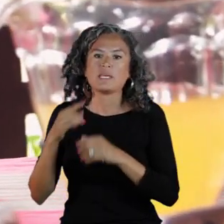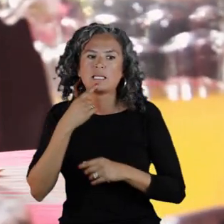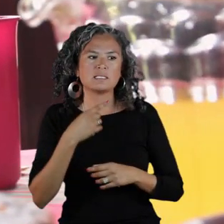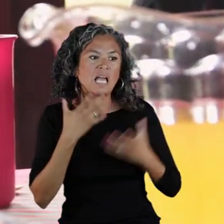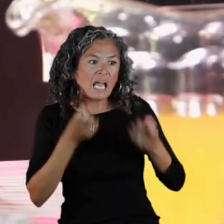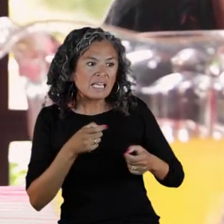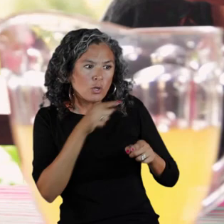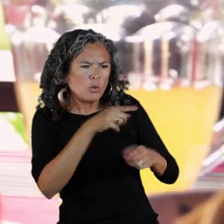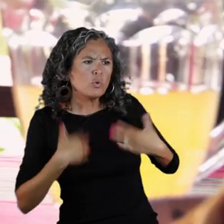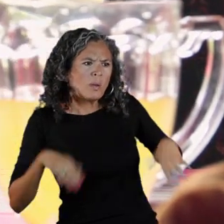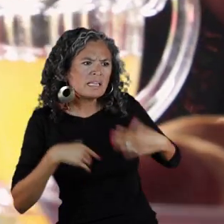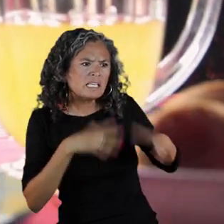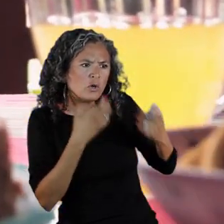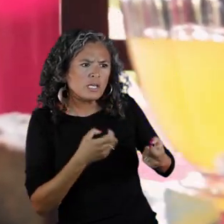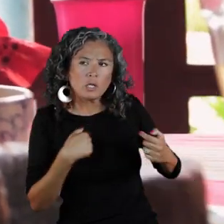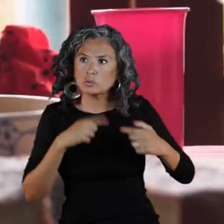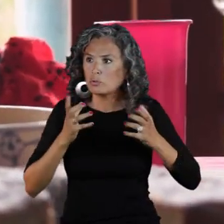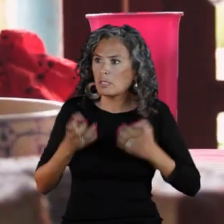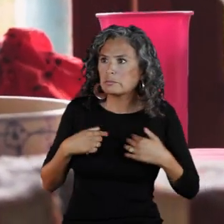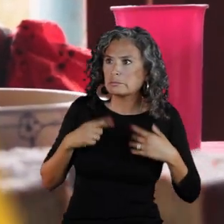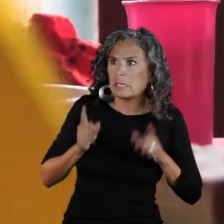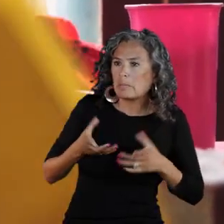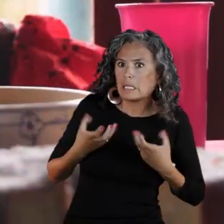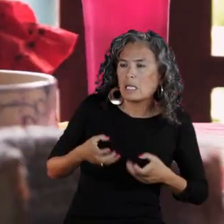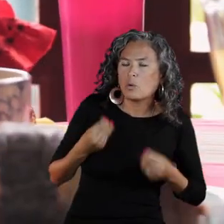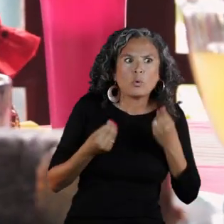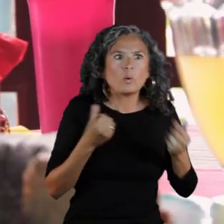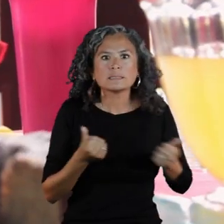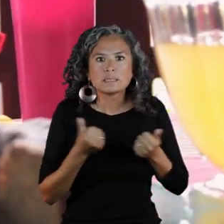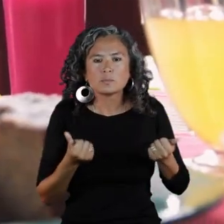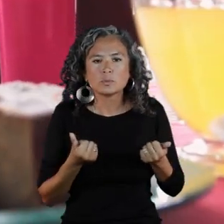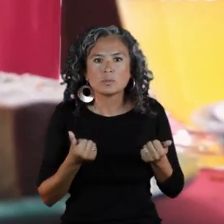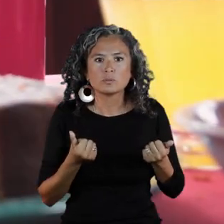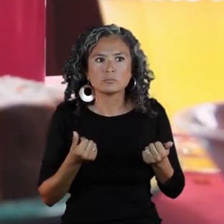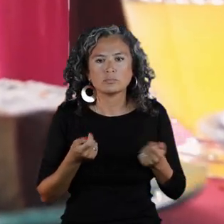Le prestas el vestido, y después un poco cada una.